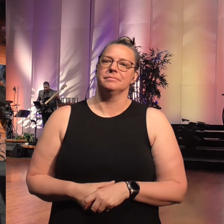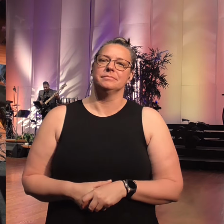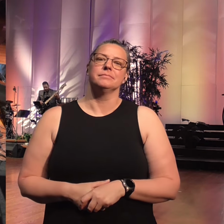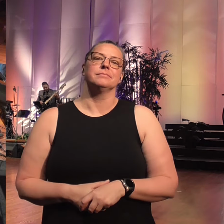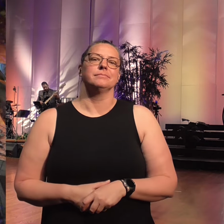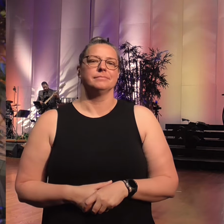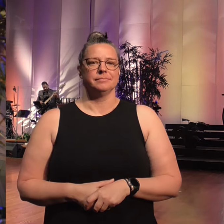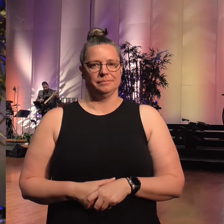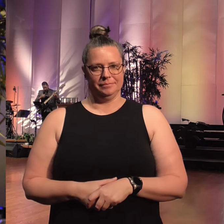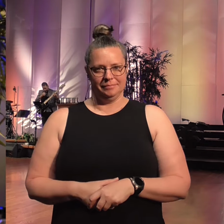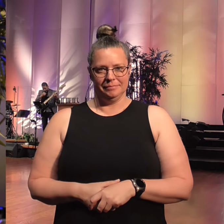[Música]